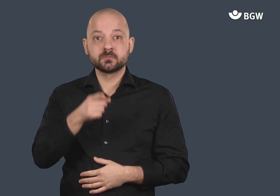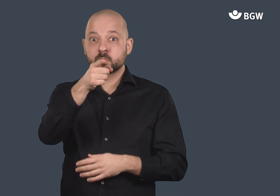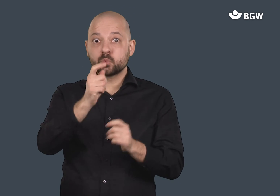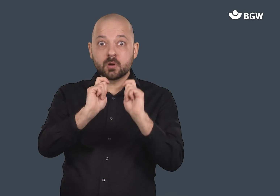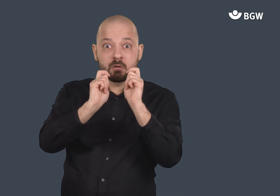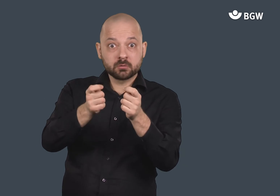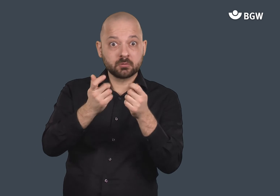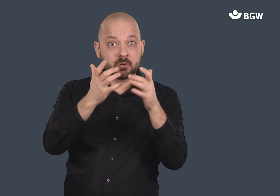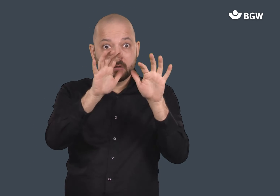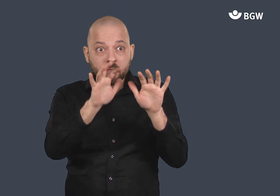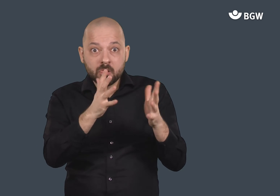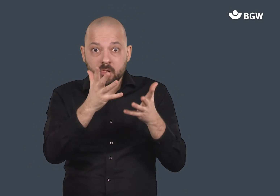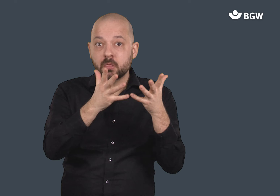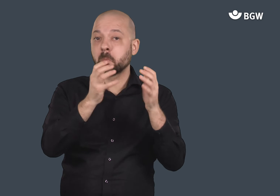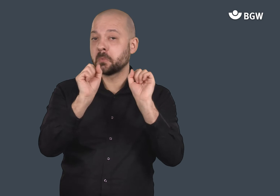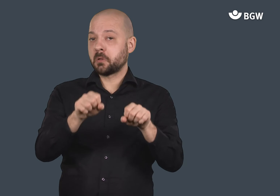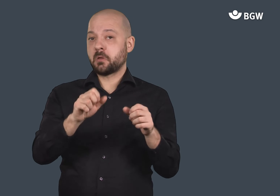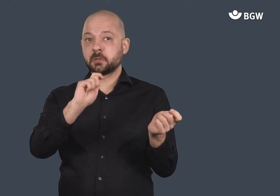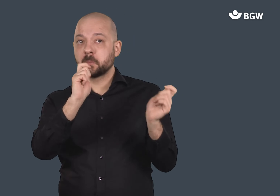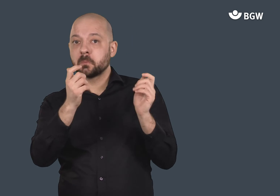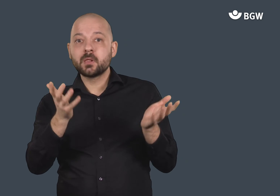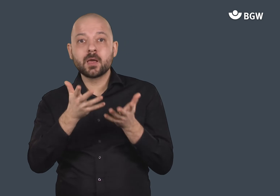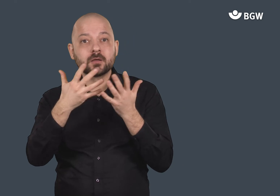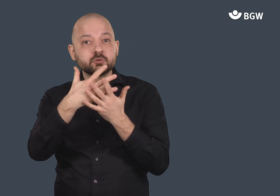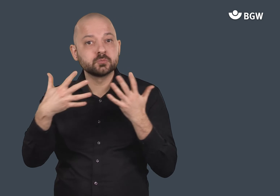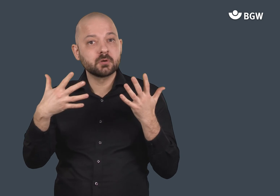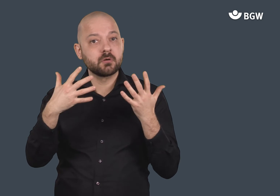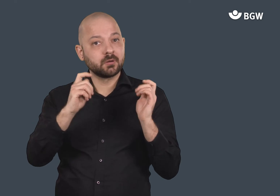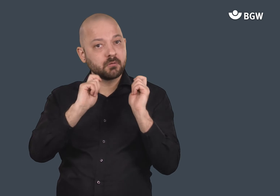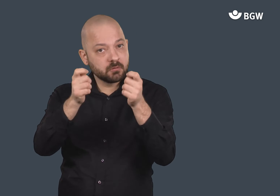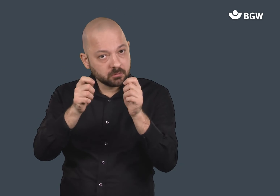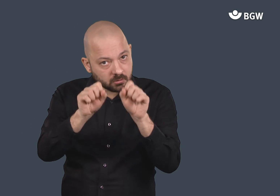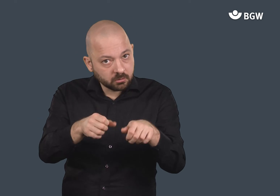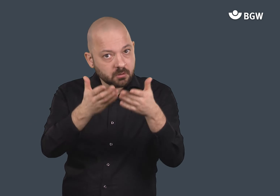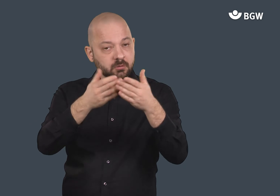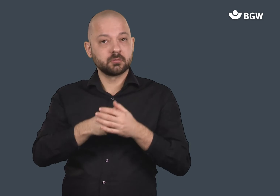Sie können den Antrag auch in Leichter Sprache